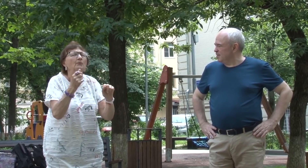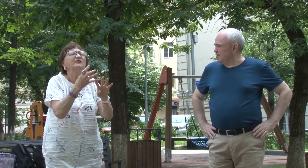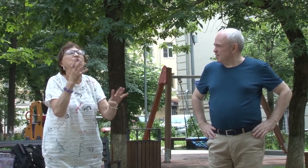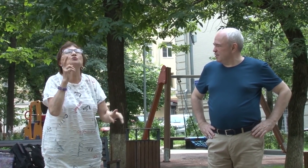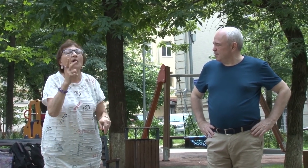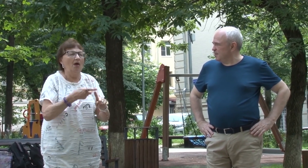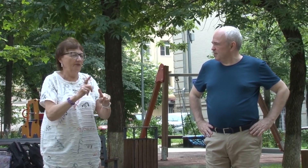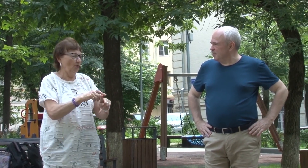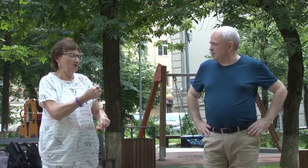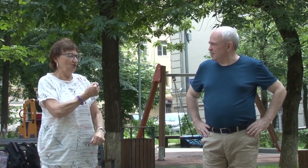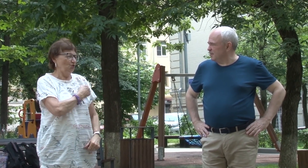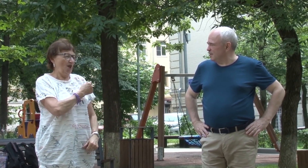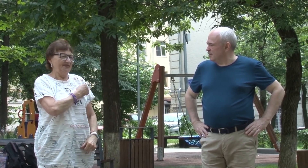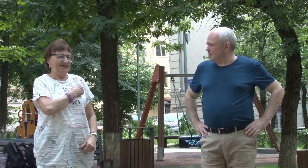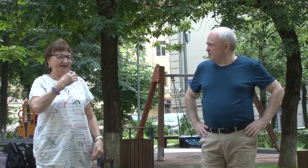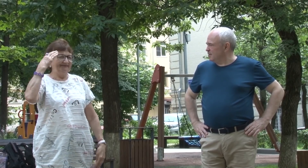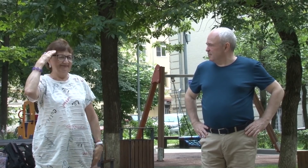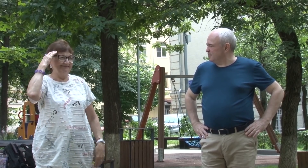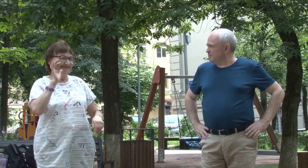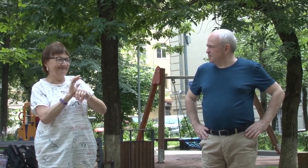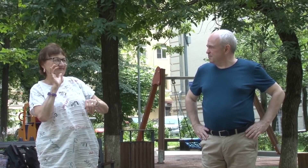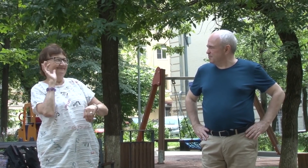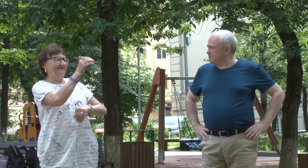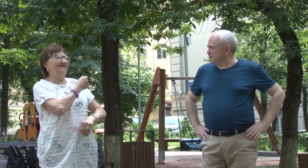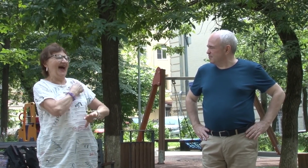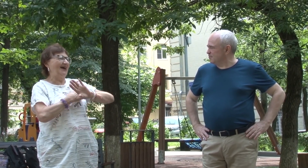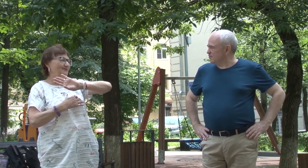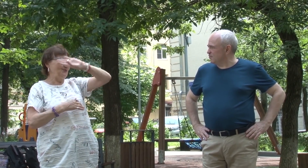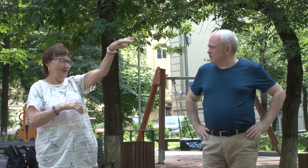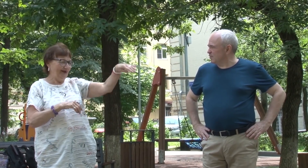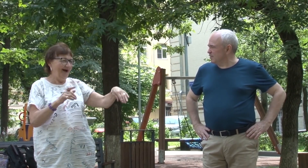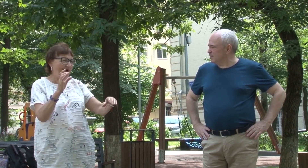Кто расхватывал в первую очередь? Солдаты-новобранцы. Которых отправляли в армию.